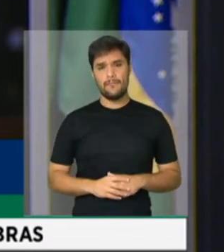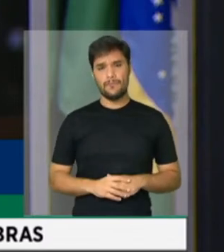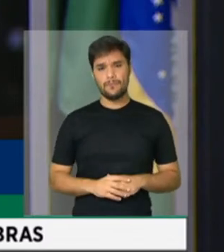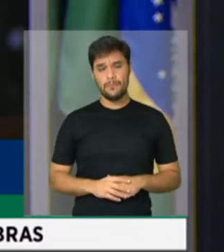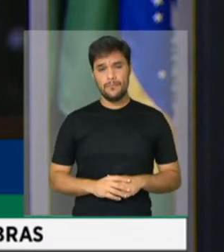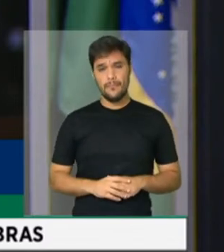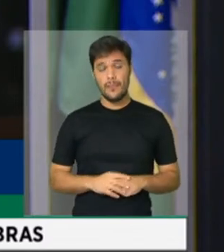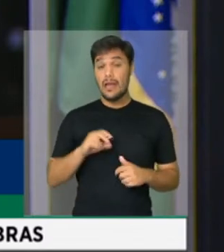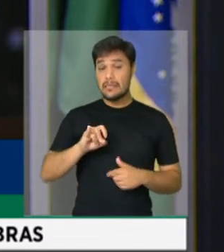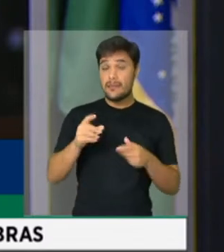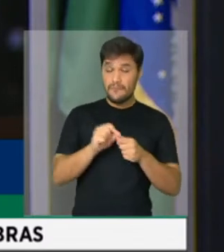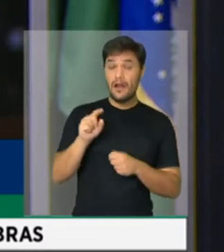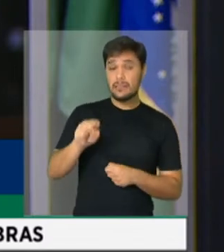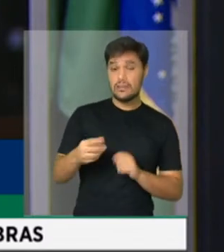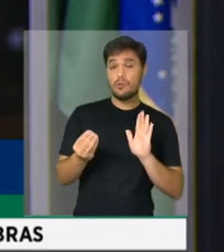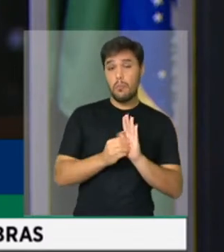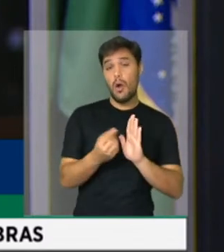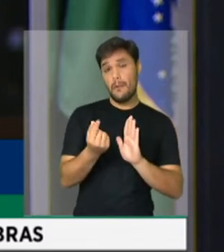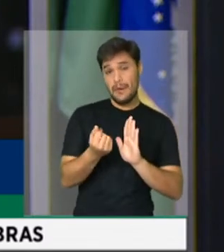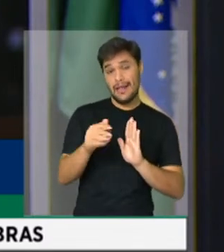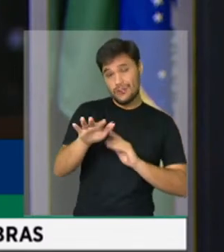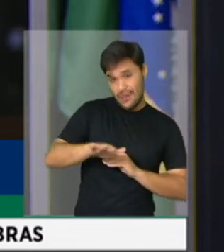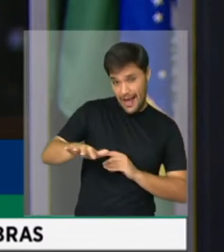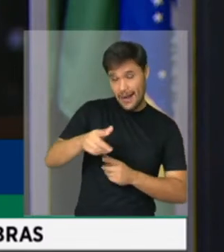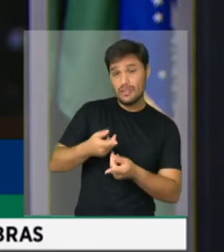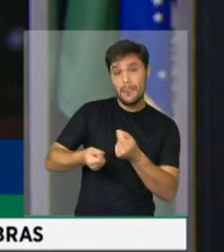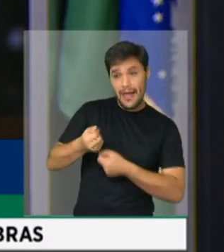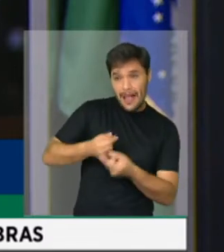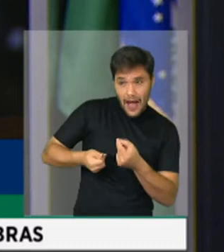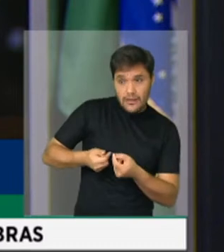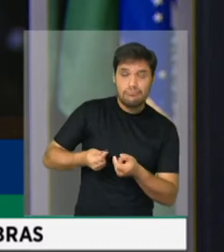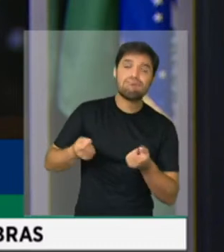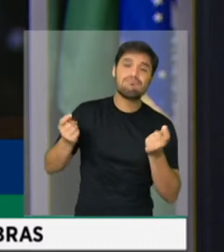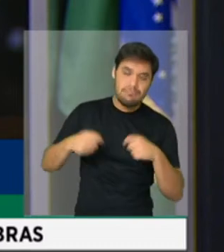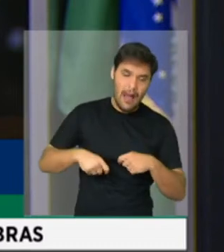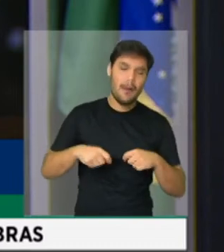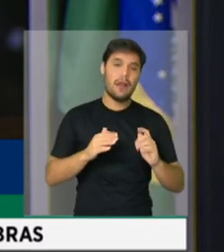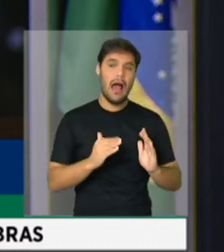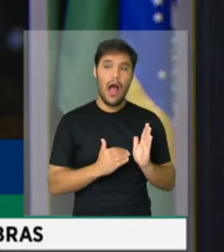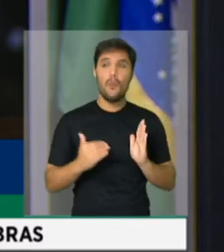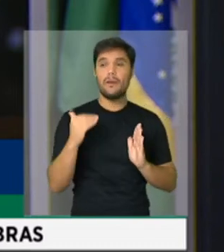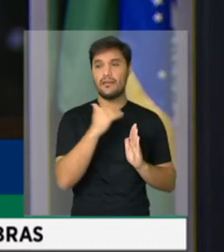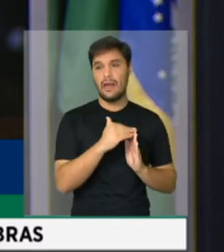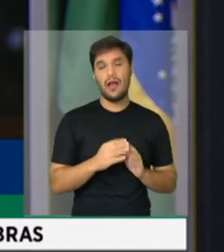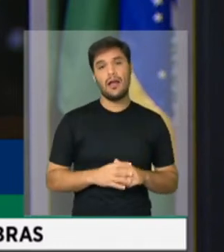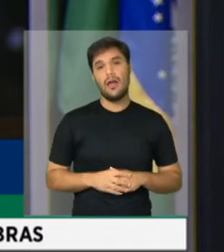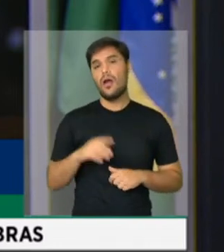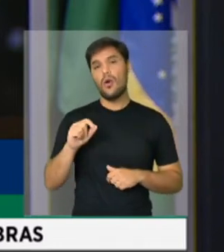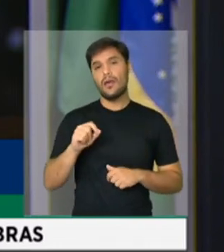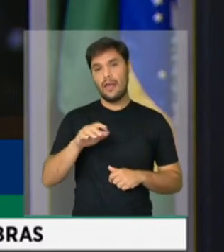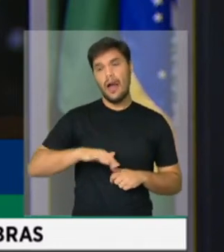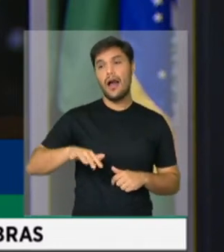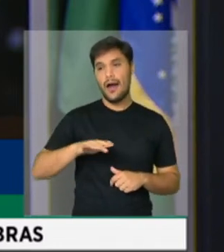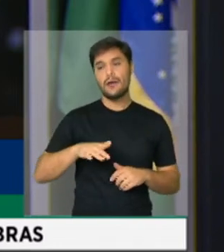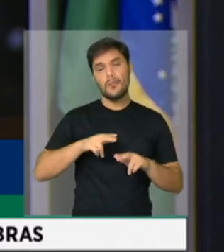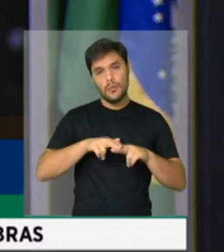NÃO FIXAR... O PREÇO... COLOCADO PARA AS PCH SCOMO O TEXTO DO TETO DO ÚLTIMO LEILÃO QUE FOI FEITO EM 2019, HOJE O TEXTO ESTÁ NO DOBRO DO PREÇO DE MERCADO. SE A GENTE